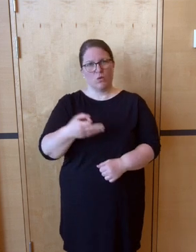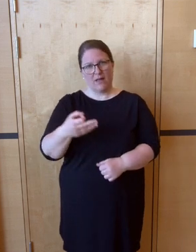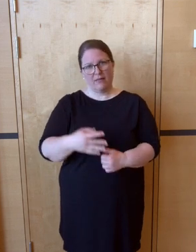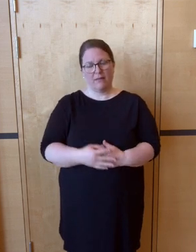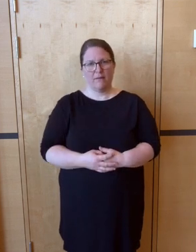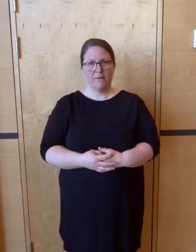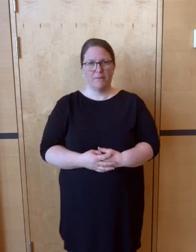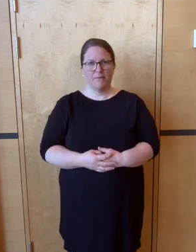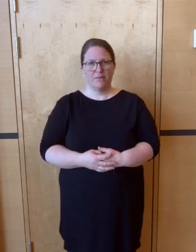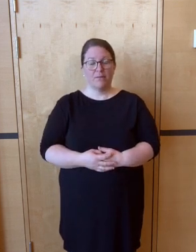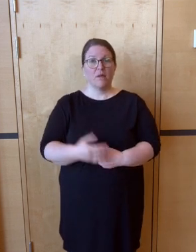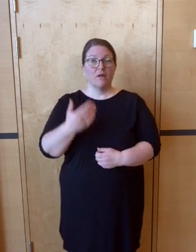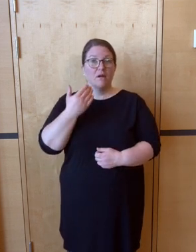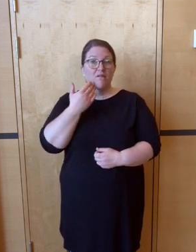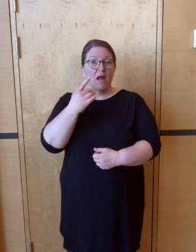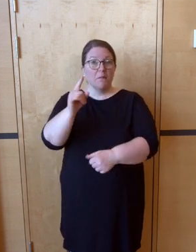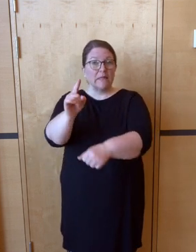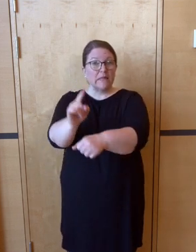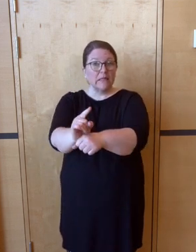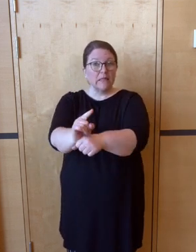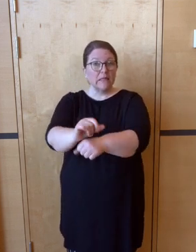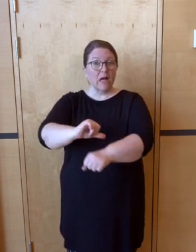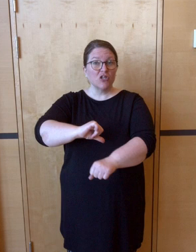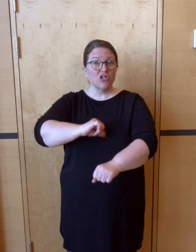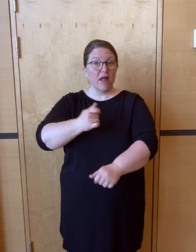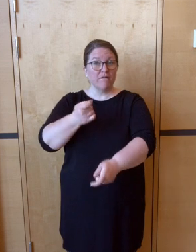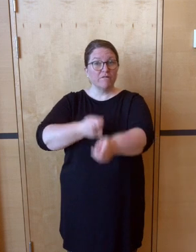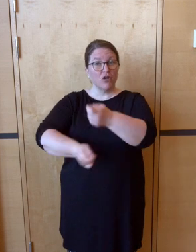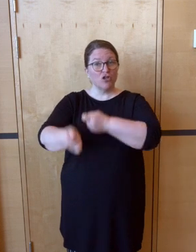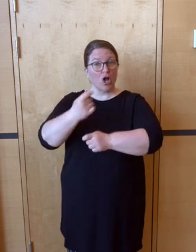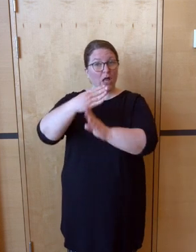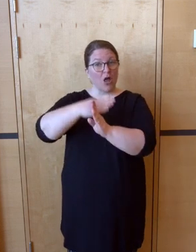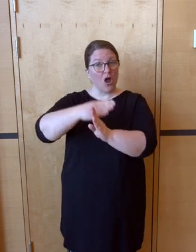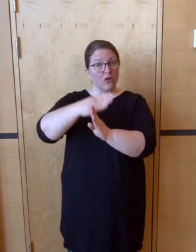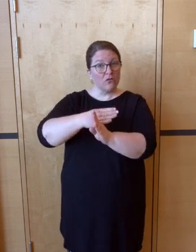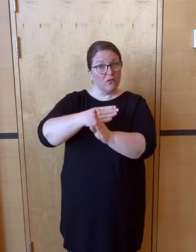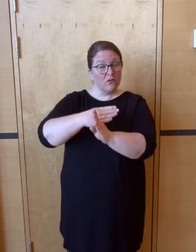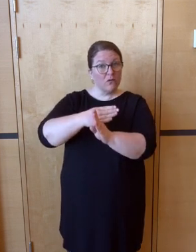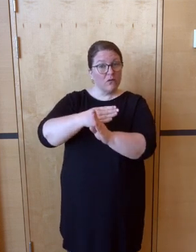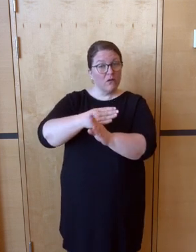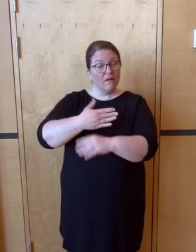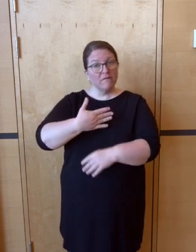Framtida självförsörjningsgrad Ska jag vilja ha en Kurt